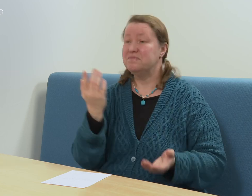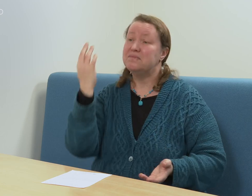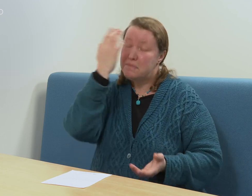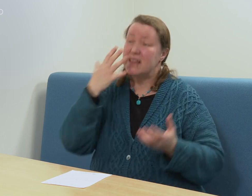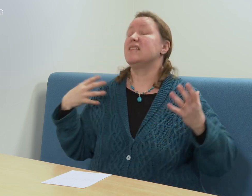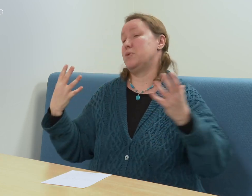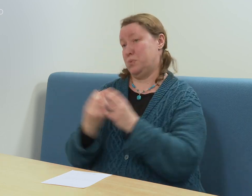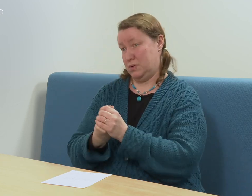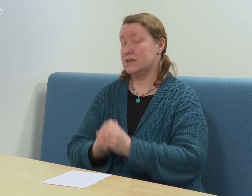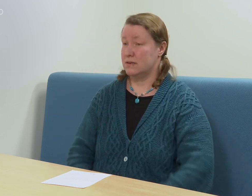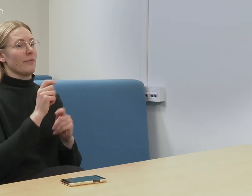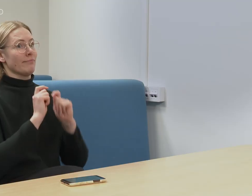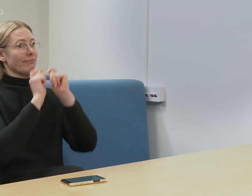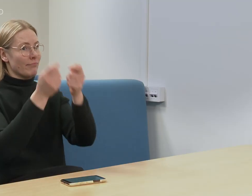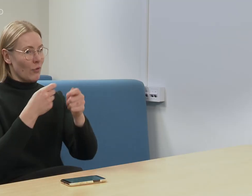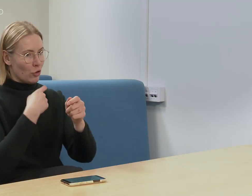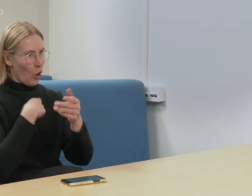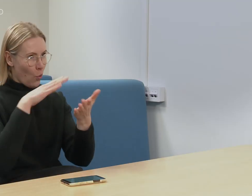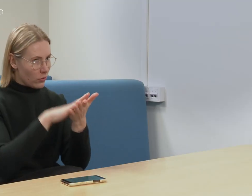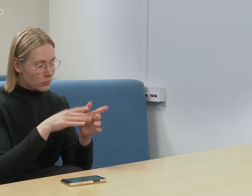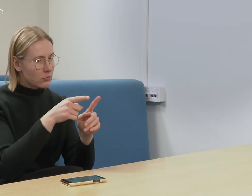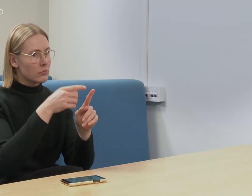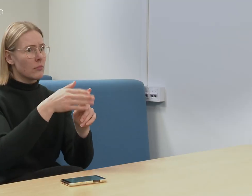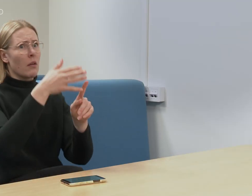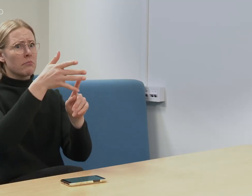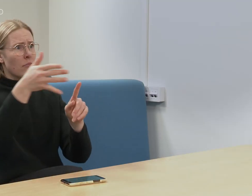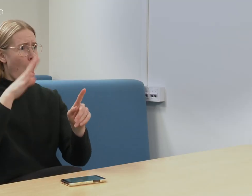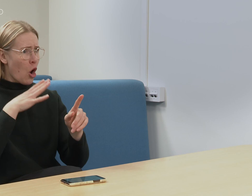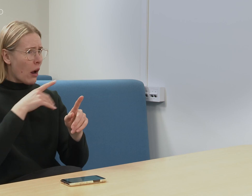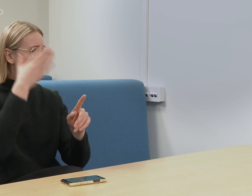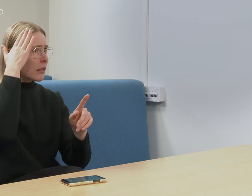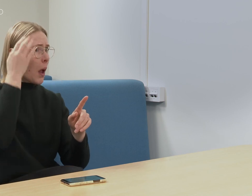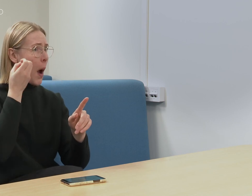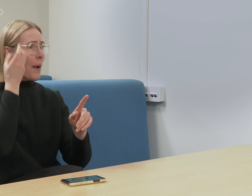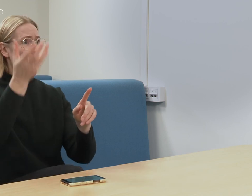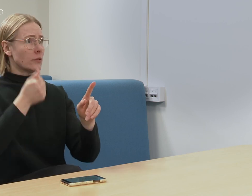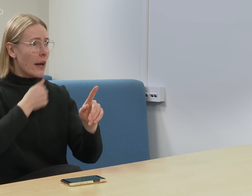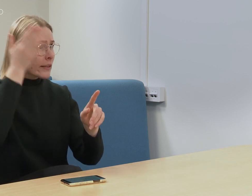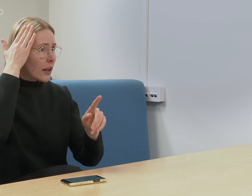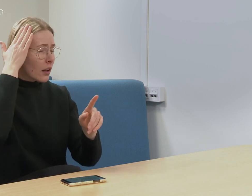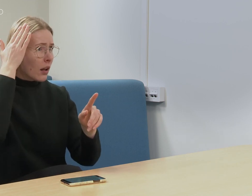Tätä meidän tulee miettiä yhdessä. Kuinka kauan ehdotuksen jättämisen jälkeen menee, - että saamme tietää jatkosta?